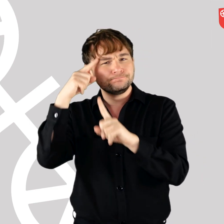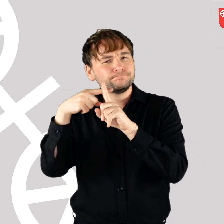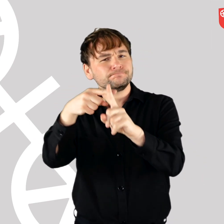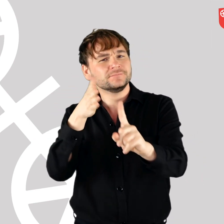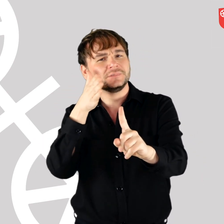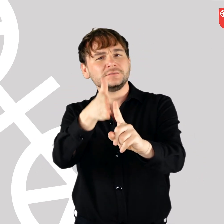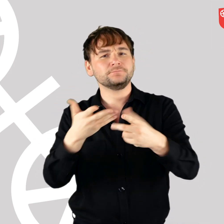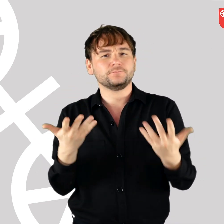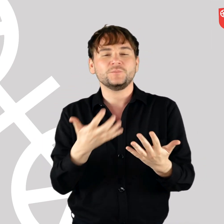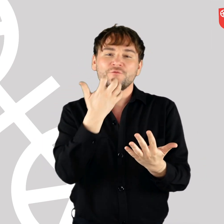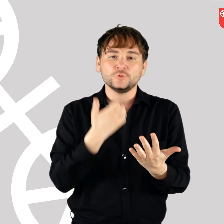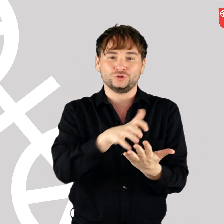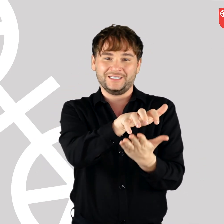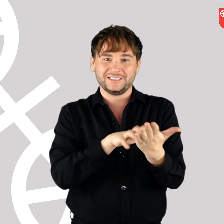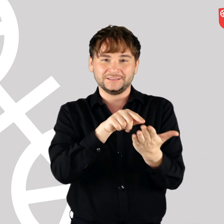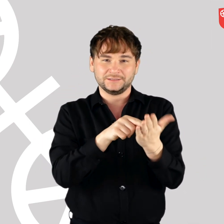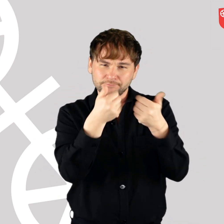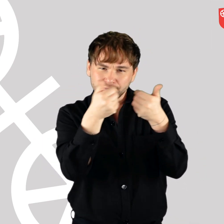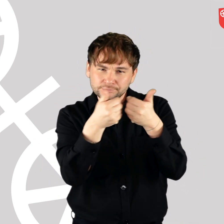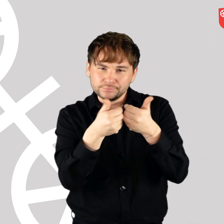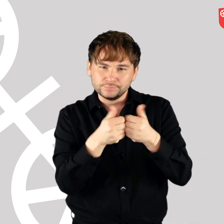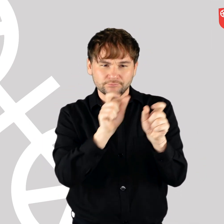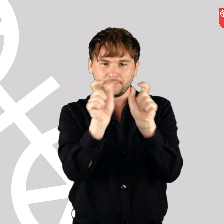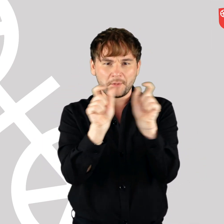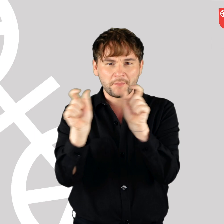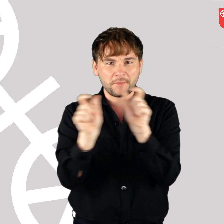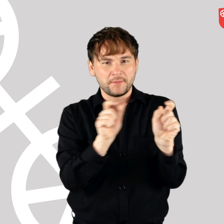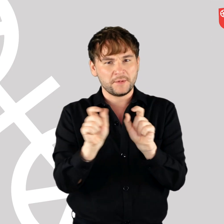Grundgedanke war die Zerlegung des Textes in alle Einzelelemente